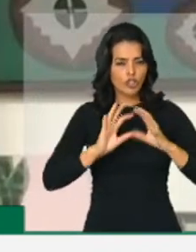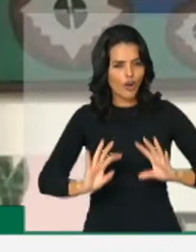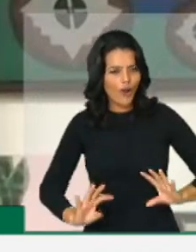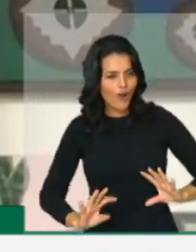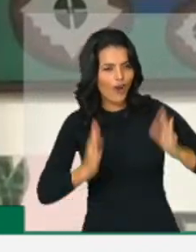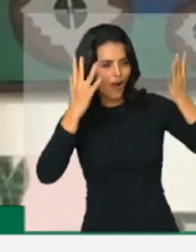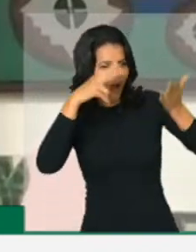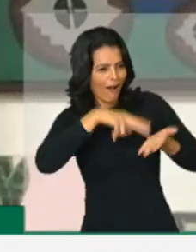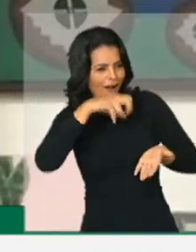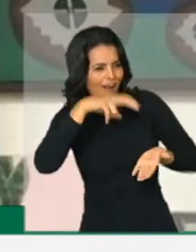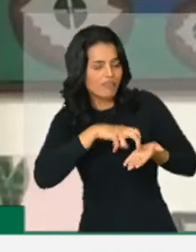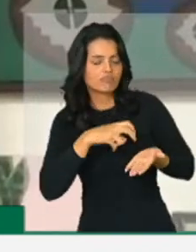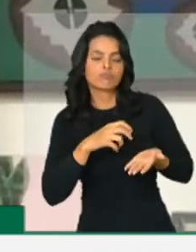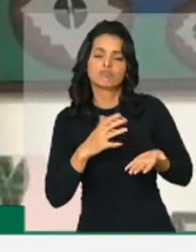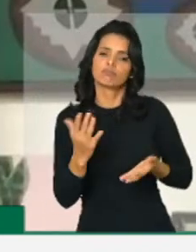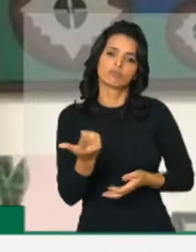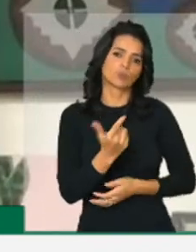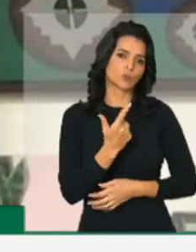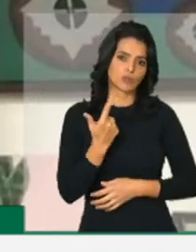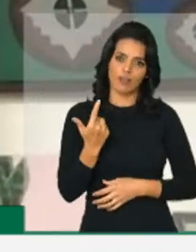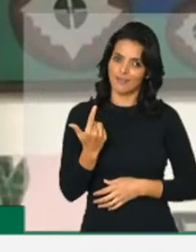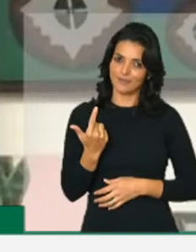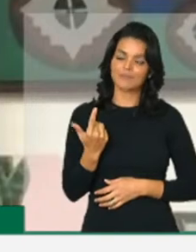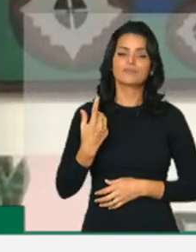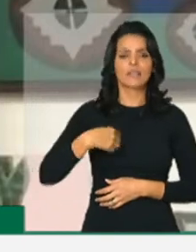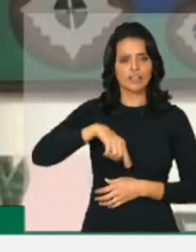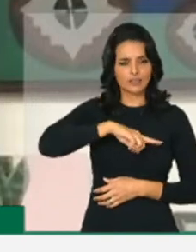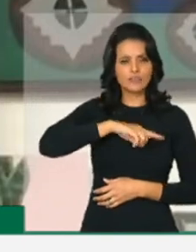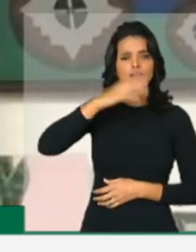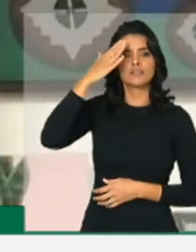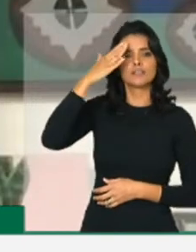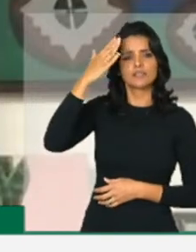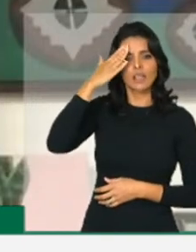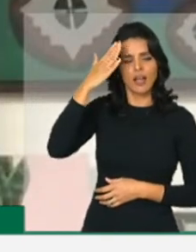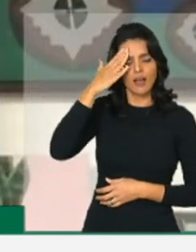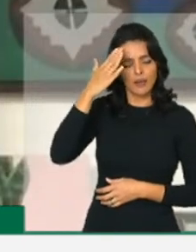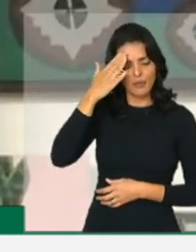PANDEMIA PRINCIPALMENTE, NÓS PERDEMOS MAIS DE DOIS MILHÕES